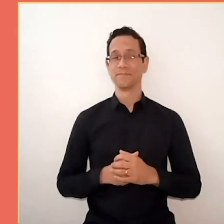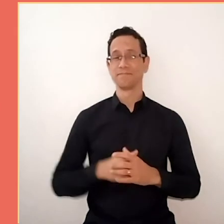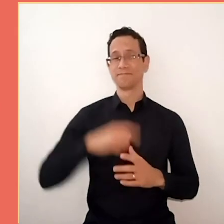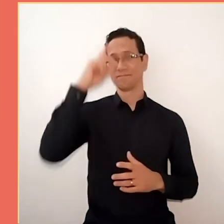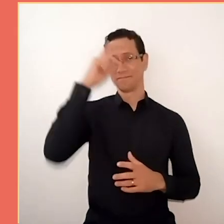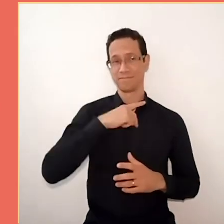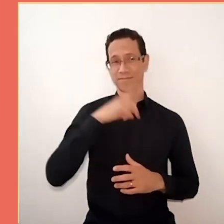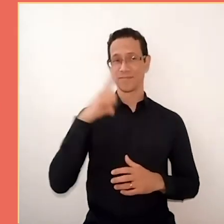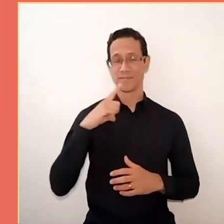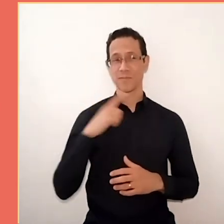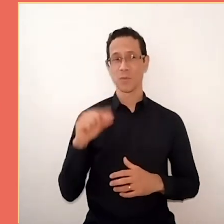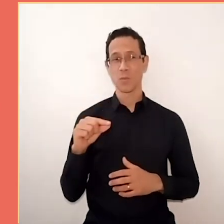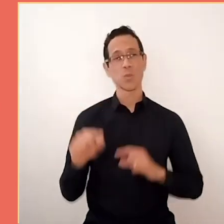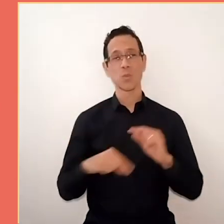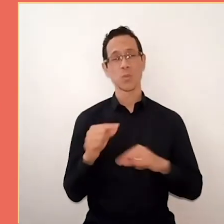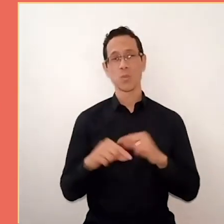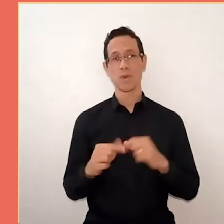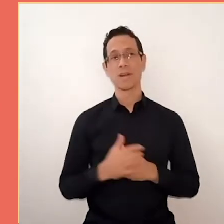mais autobiográfico não, bem autobiográfico,